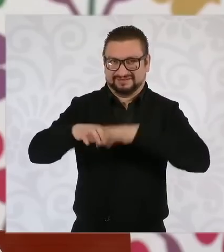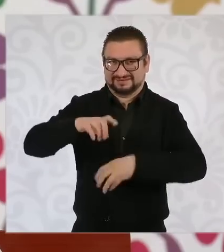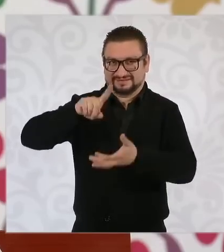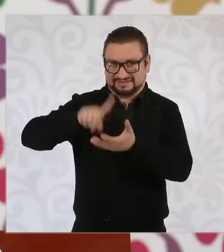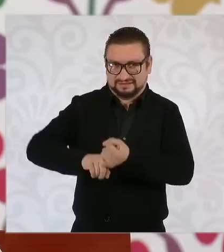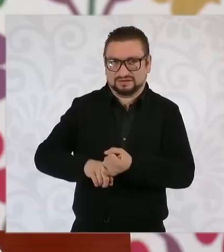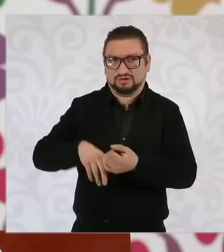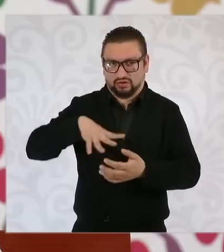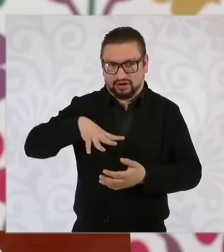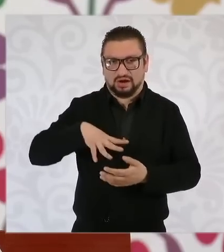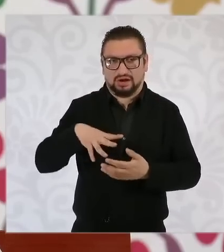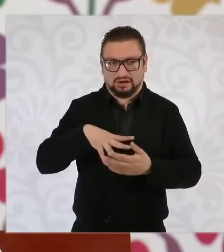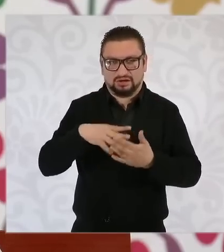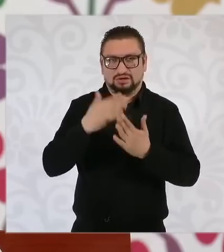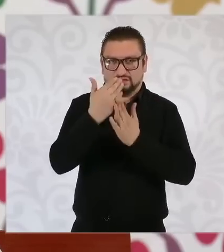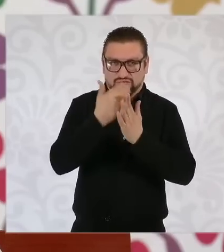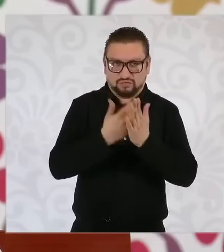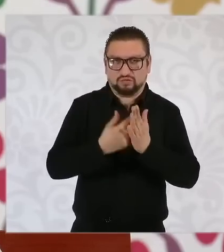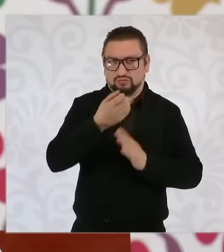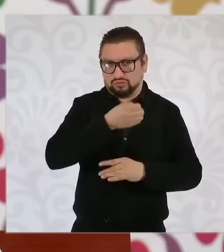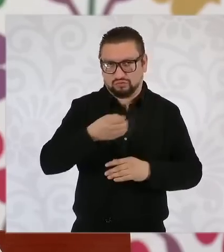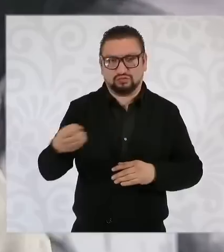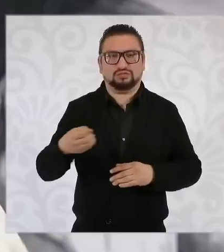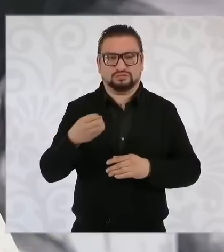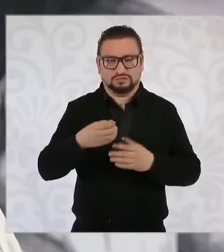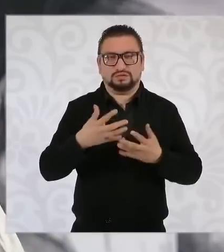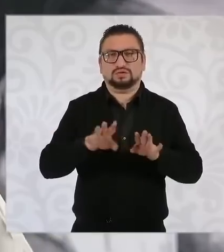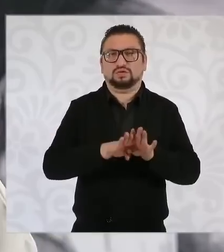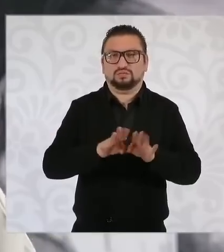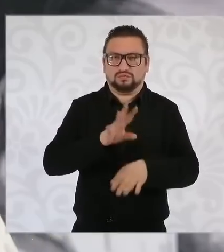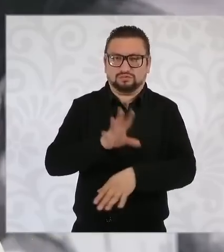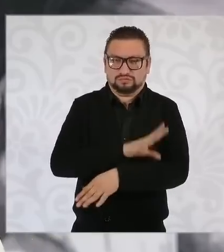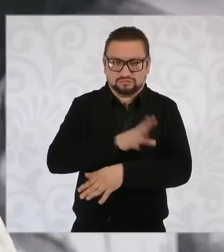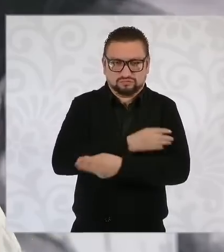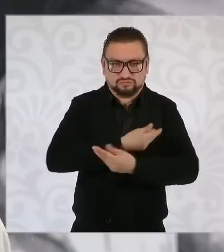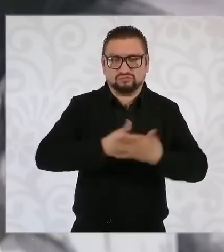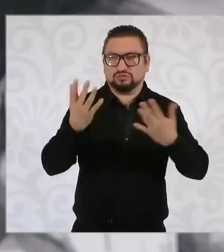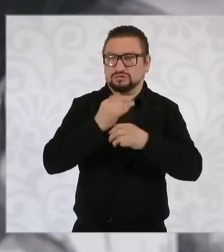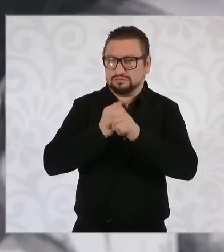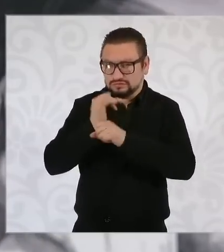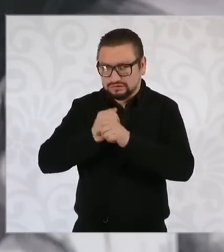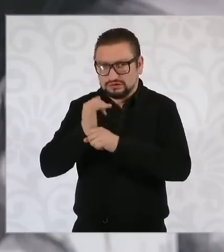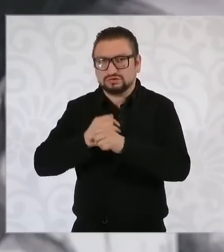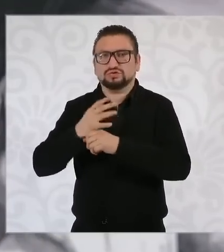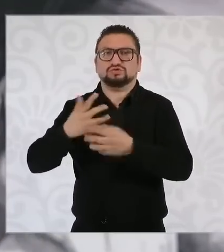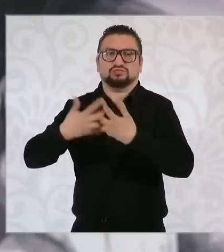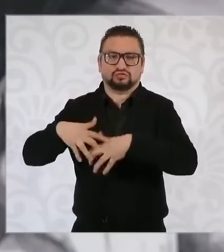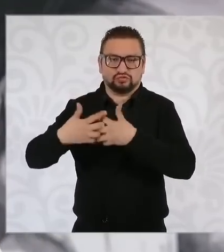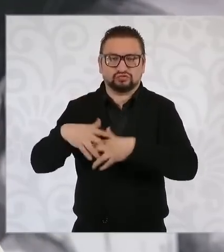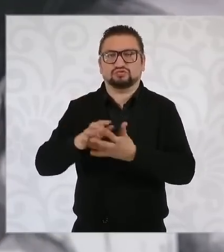digamos las cadenas de suministro exploración producción transformación Industrial Ahí vamos